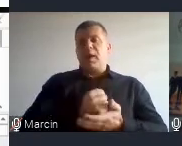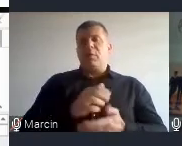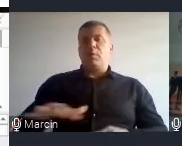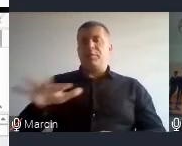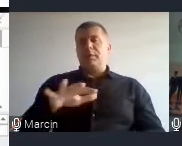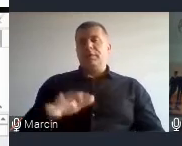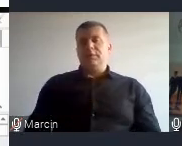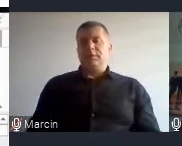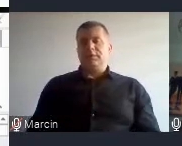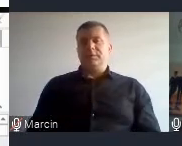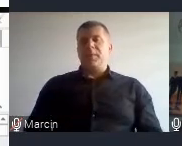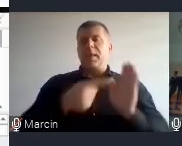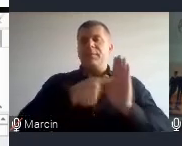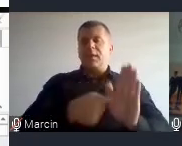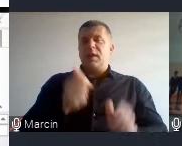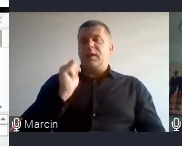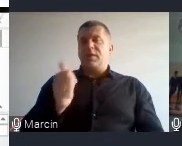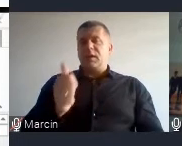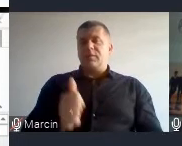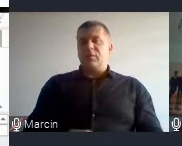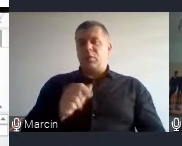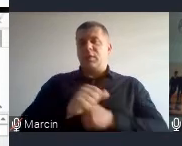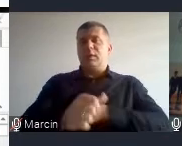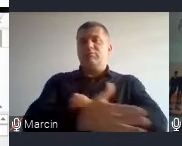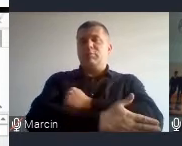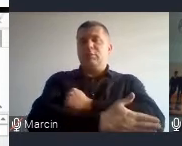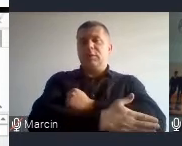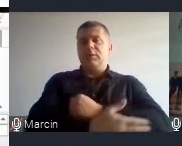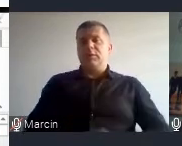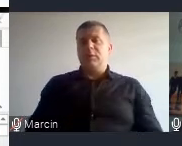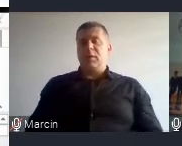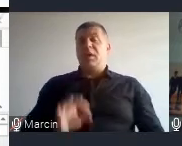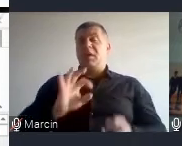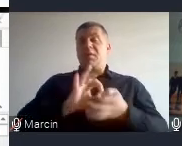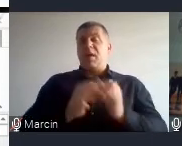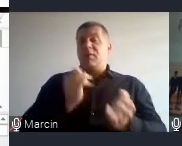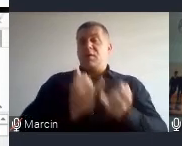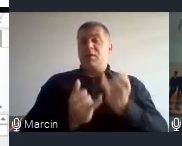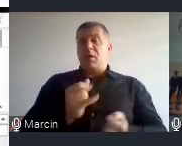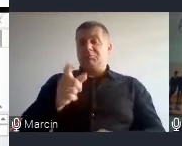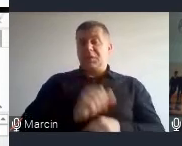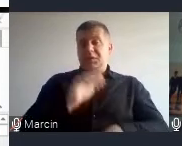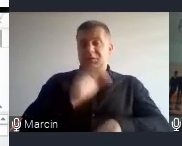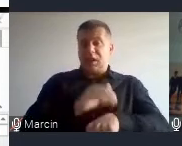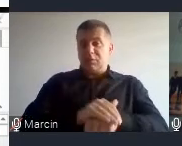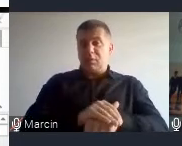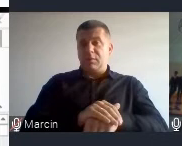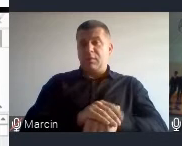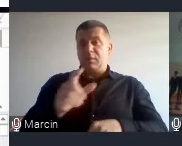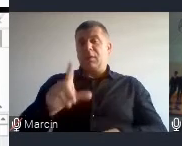Czyli wytyczne kwalifikowalności jako taka bezwzględna podstawa, nawet jeśli jesteście Państwo zamawiającym w rozumieniu PZP,